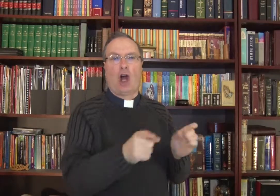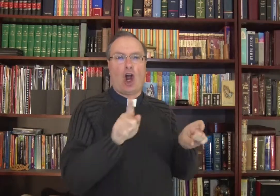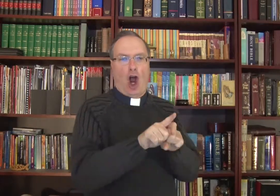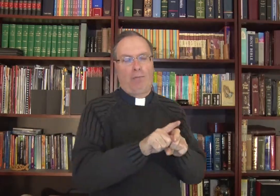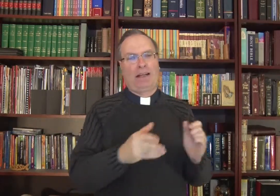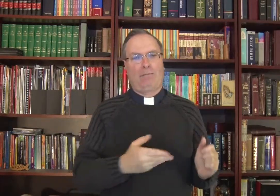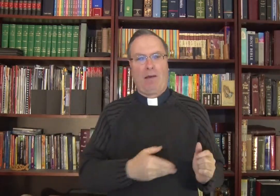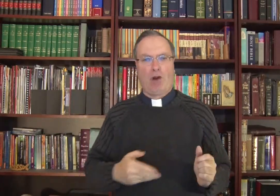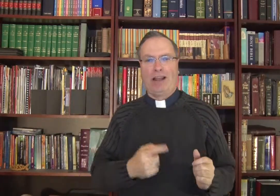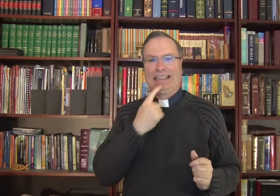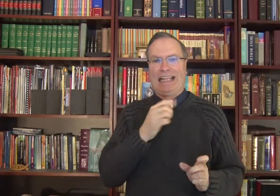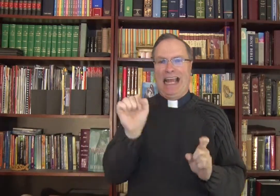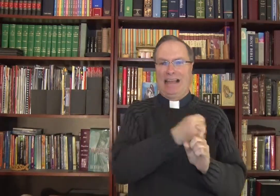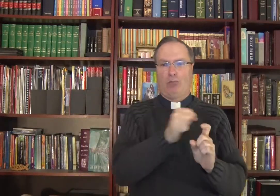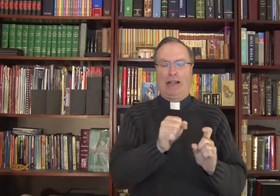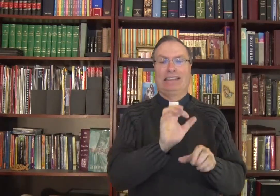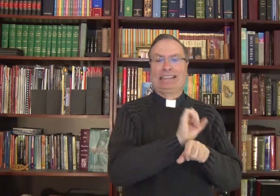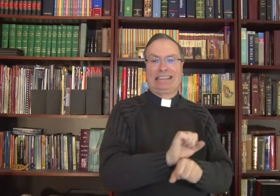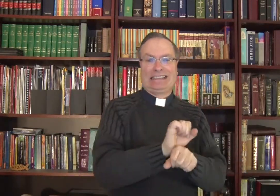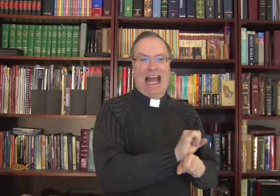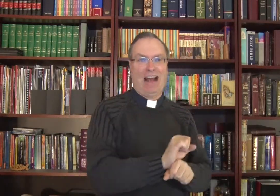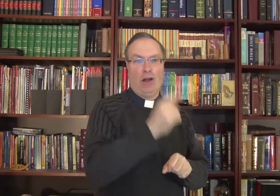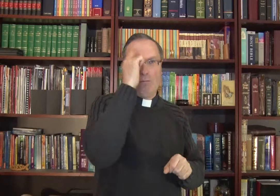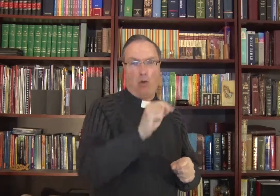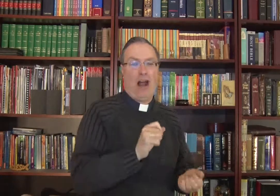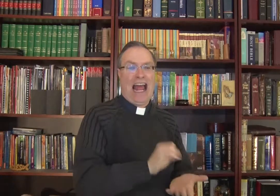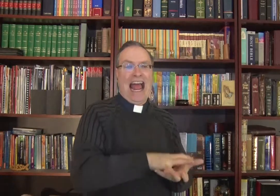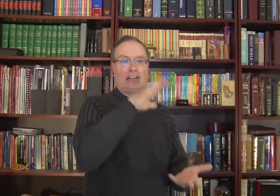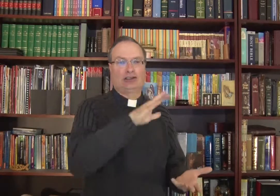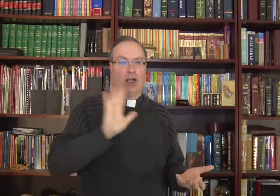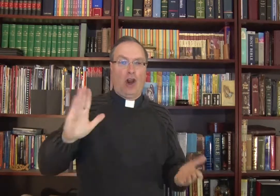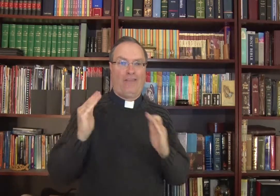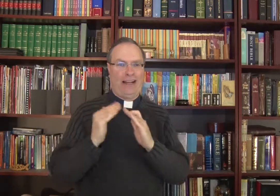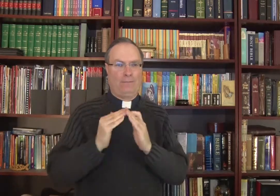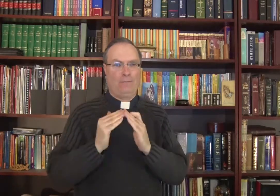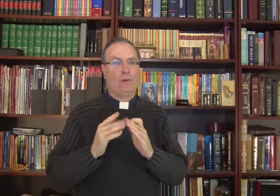sont comme la Babylone qui exploite les esclaves pour enrichir leur ville,